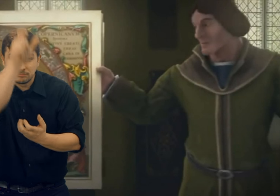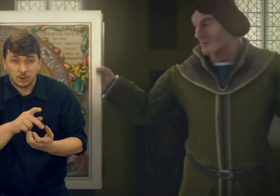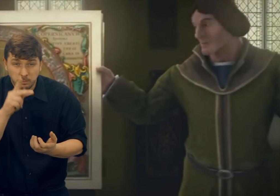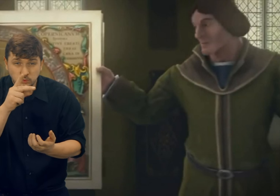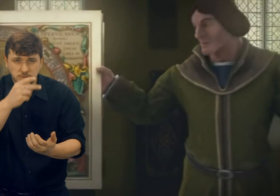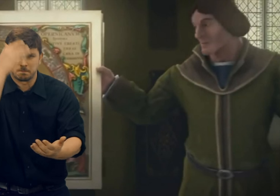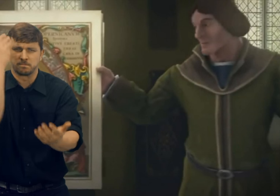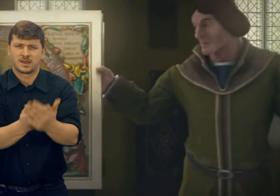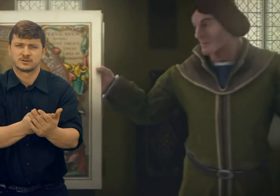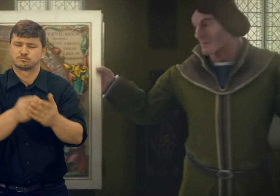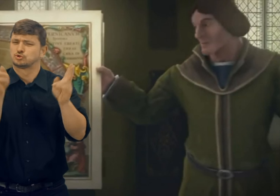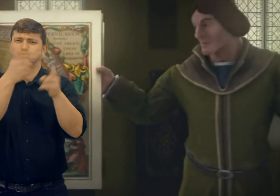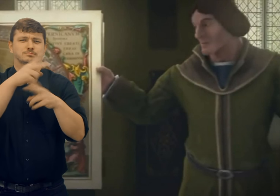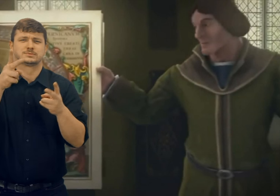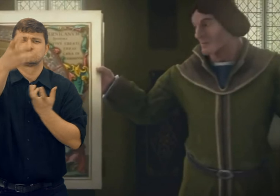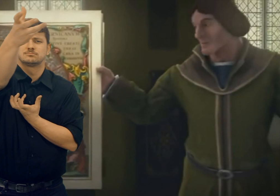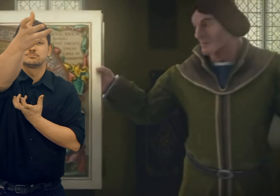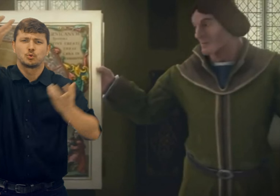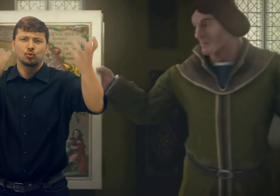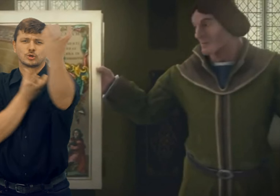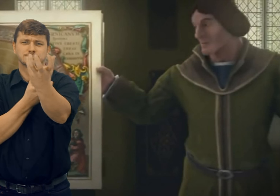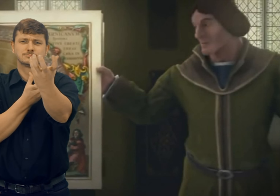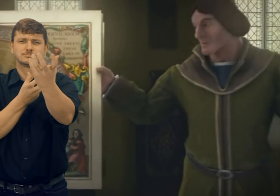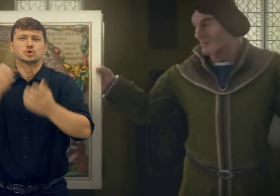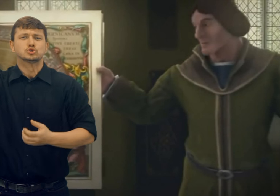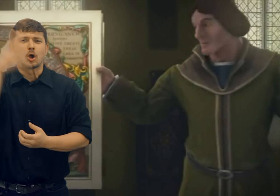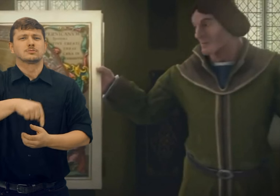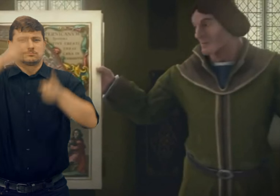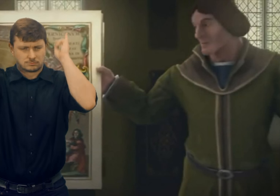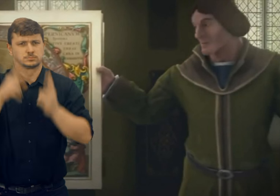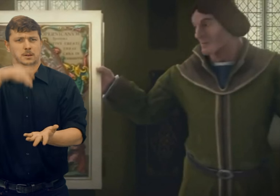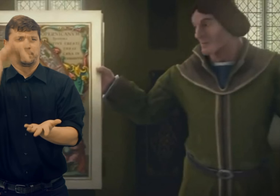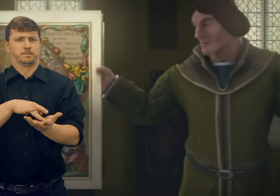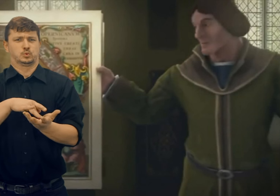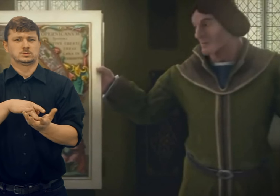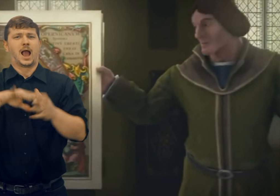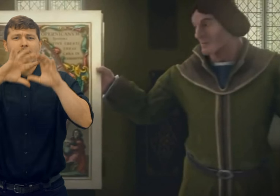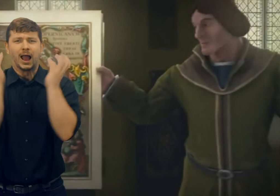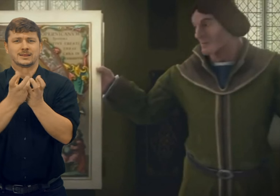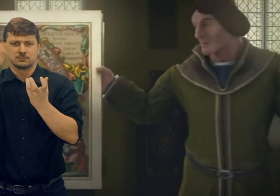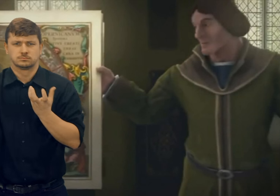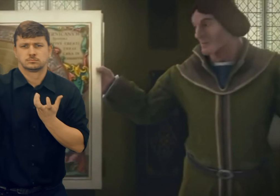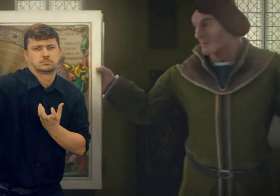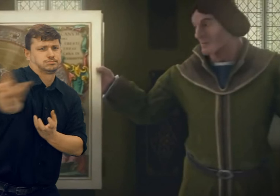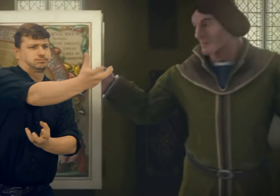Kopernikus bewies das Gegenteil: Die Sonne ist der Mittelpunkt und die Erde kreist um sie herum.